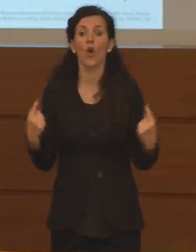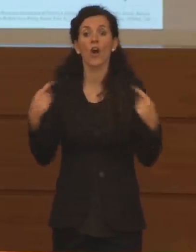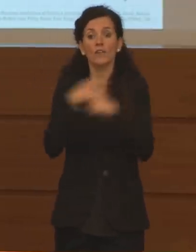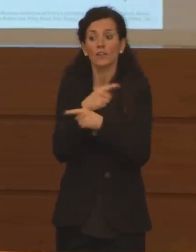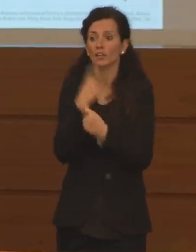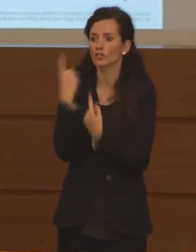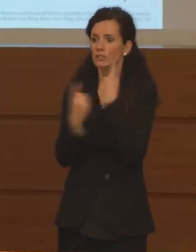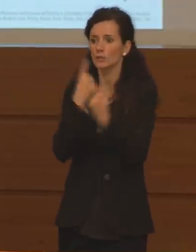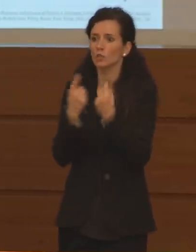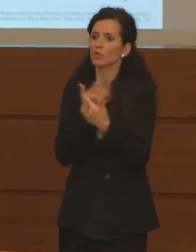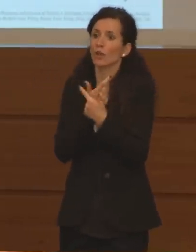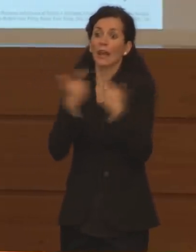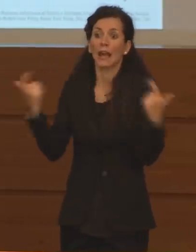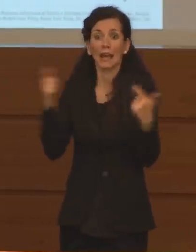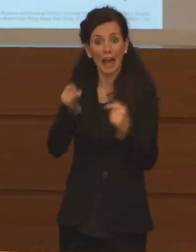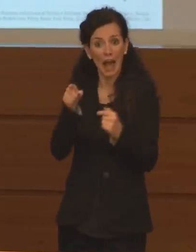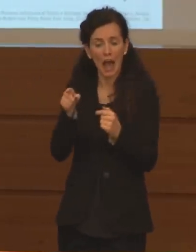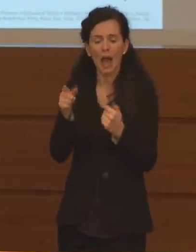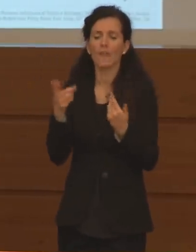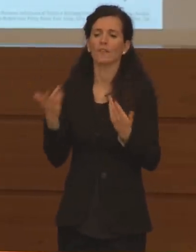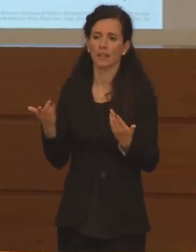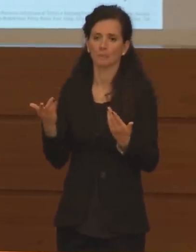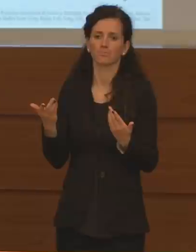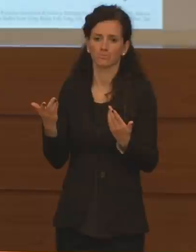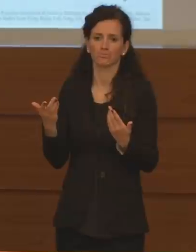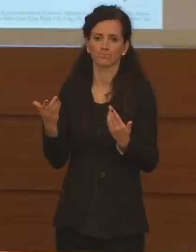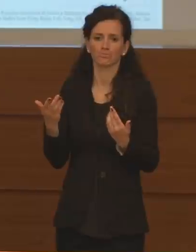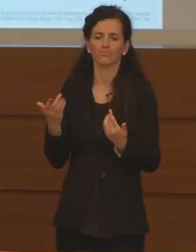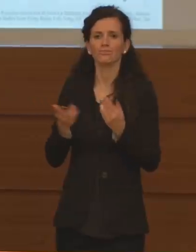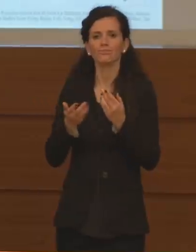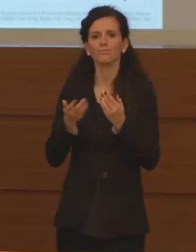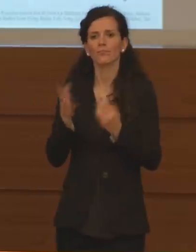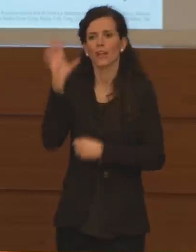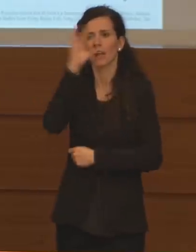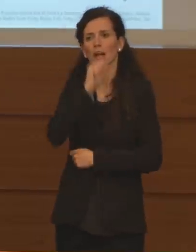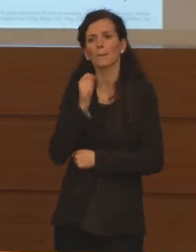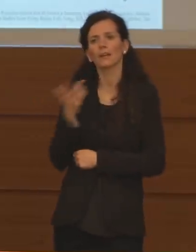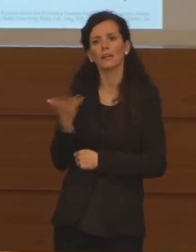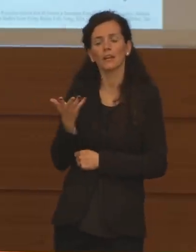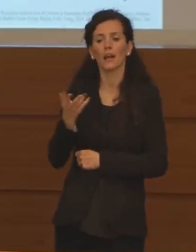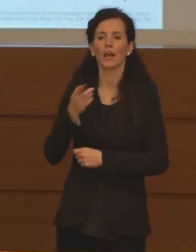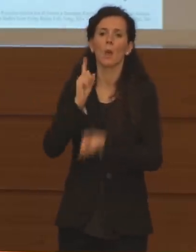è da capire che noi abbiamo una popolazione particolarmente anziana